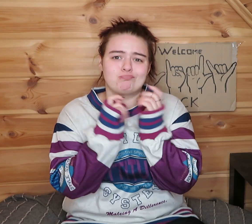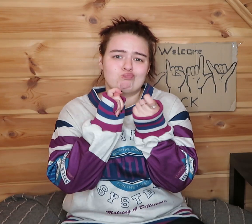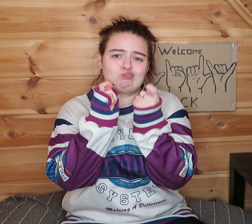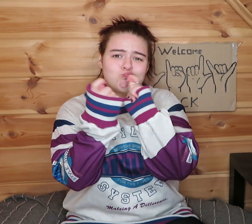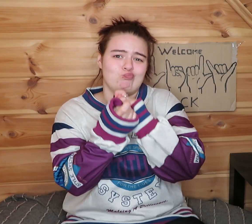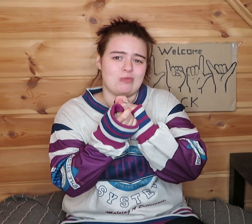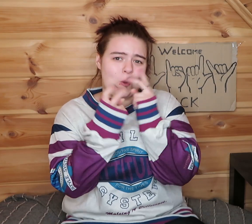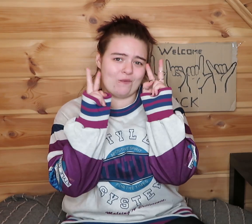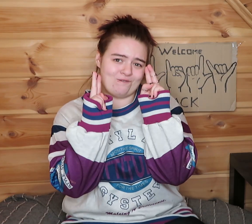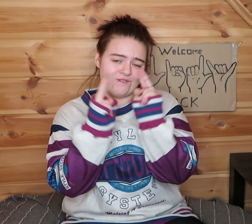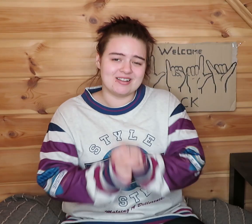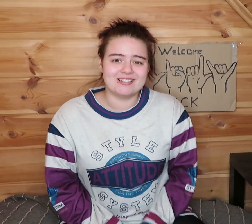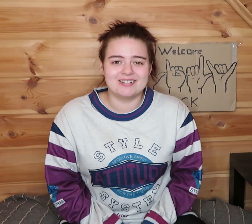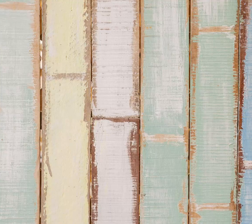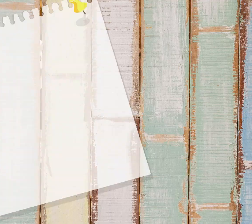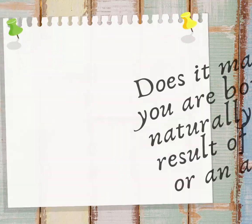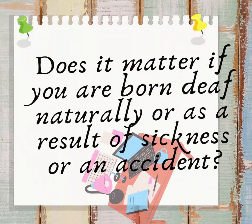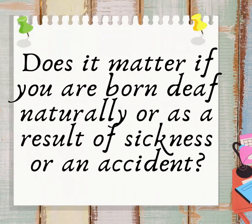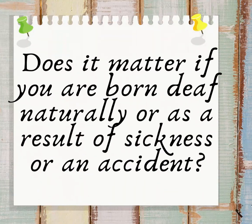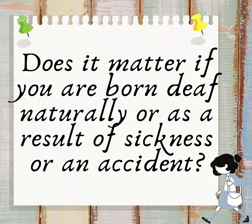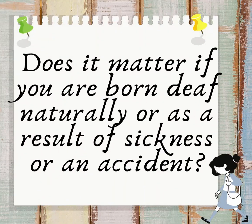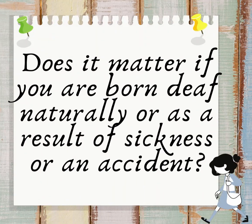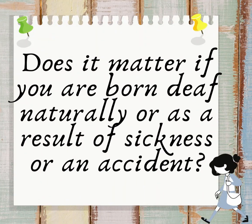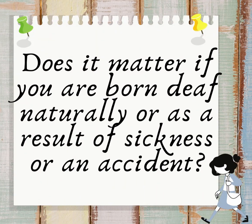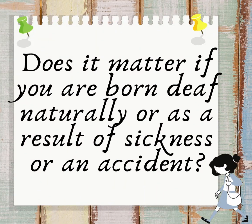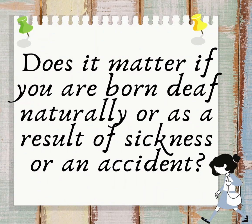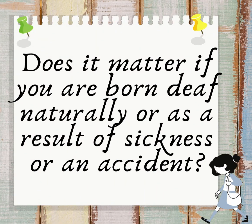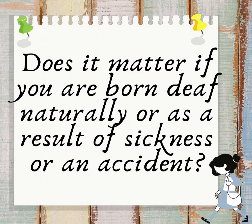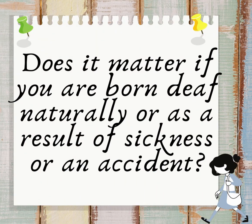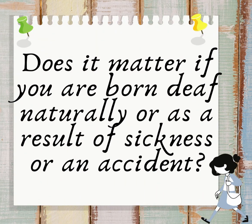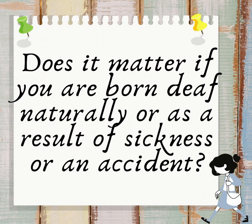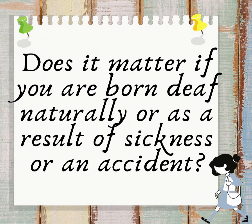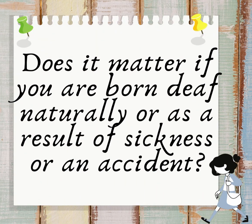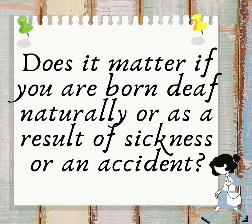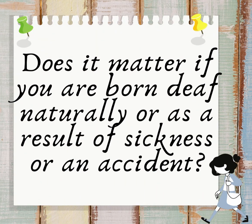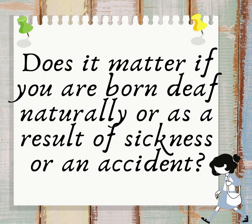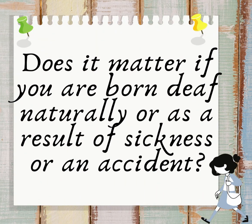Ich hoffe, dass sich das ändert. Ist es wichtig, ob man natürlich gehörlos geboren wird oder durch eine Krankheit/Unfall?-